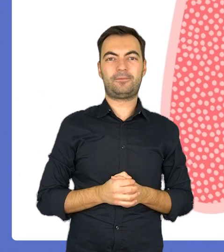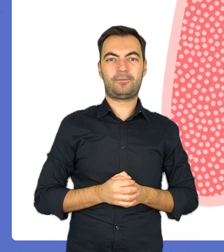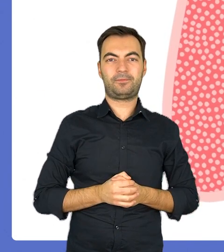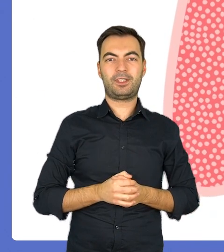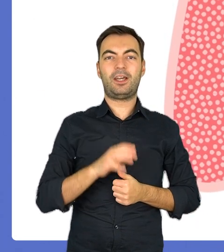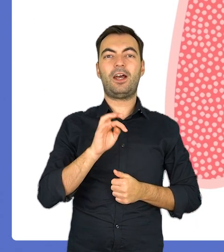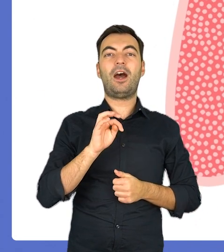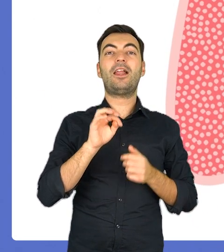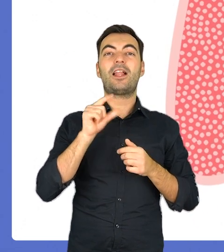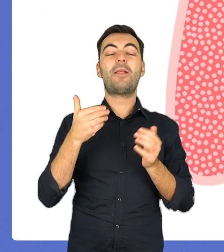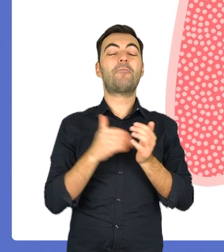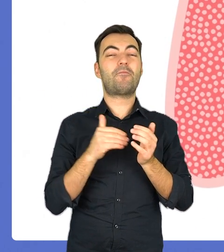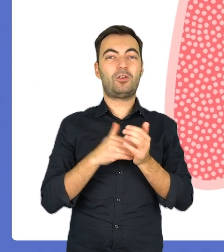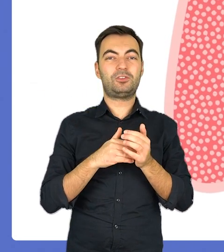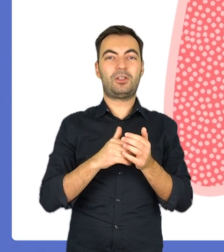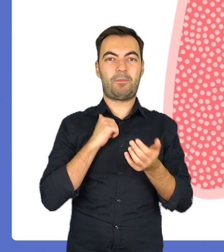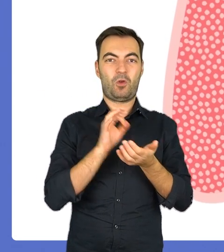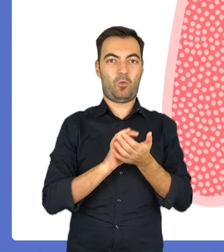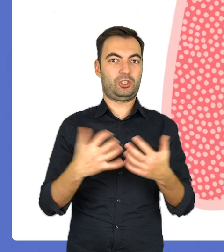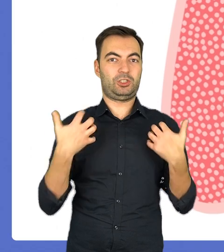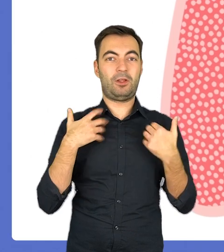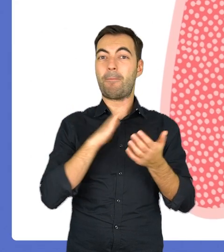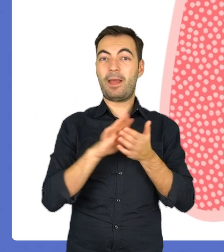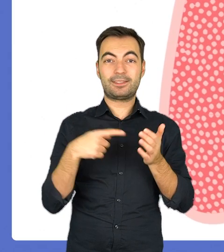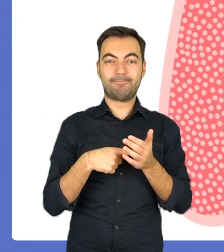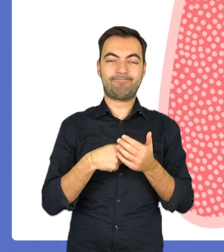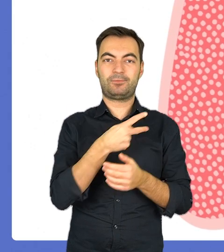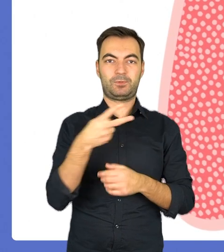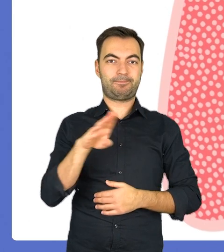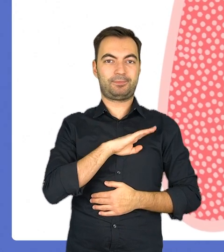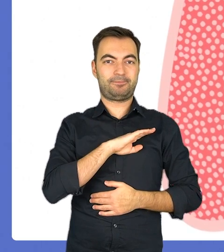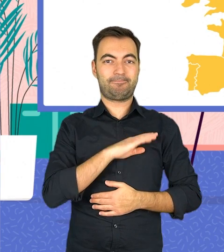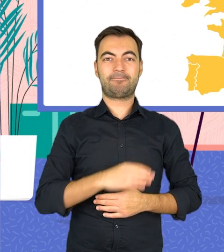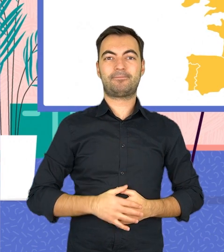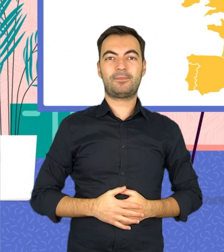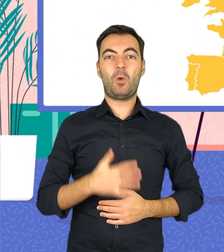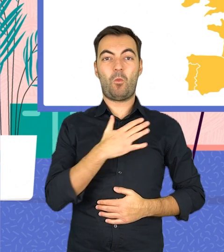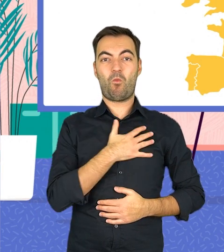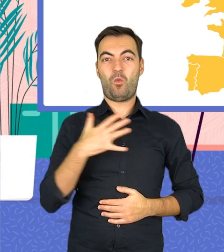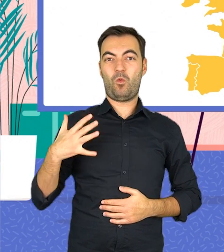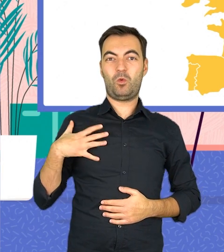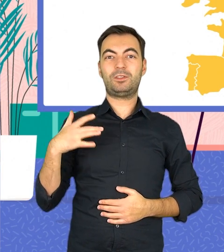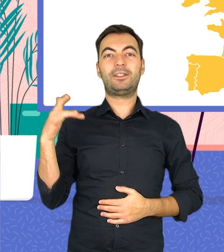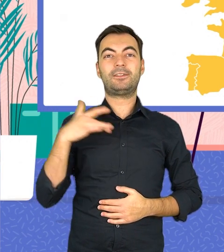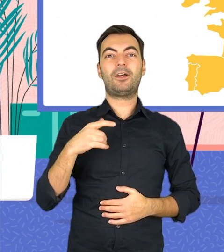Tlen jest komórkom potrzebny do życia. Jego brak oznacza śmierć. W płucach człowieka znajduje się